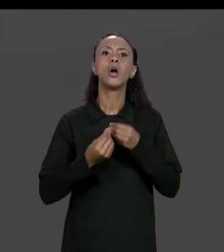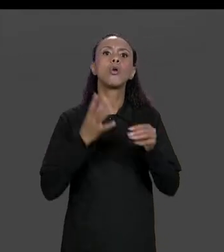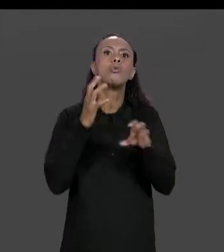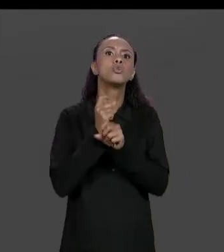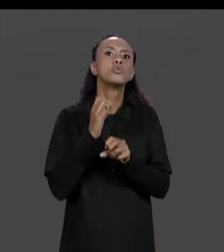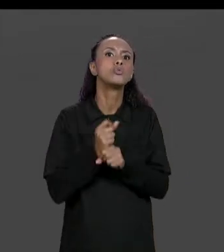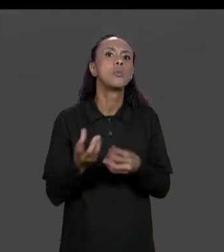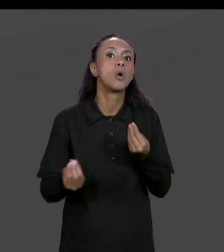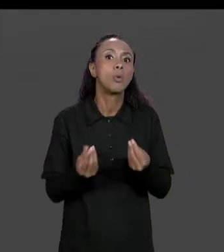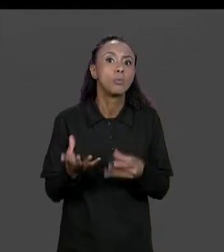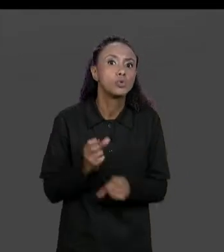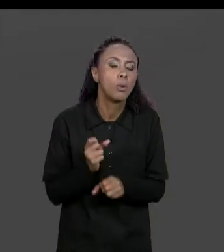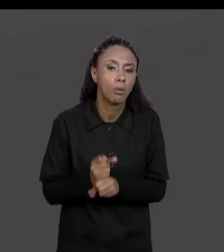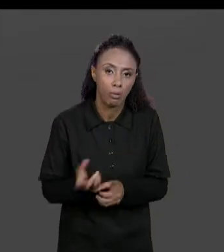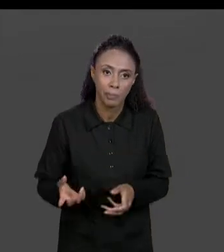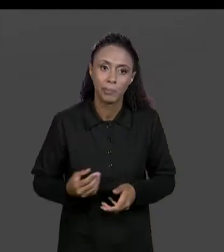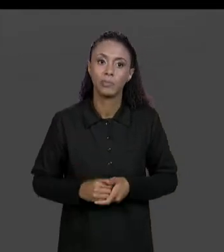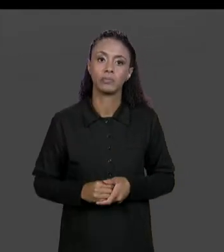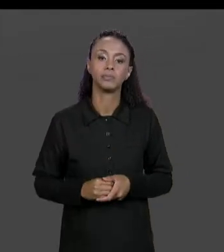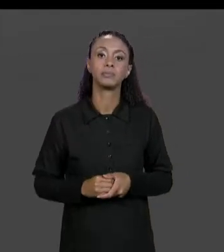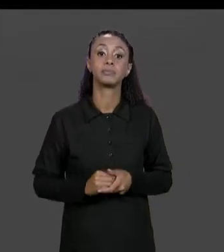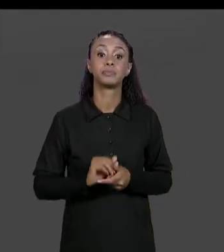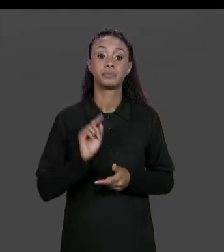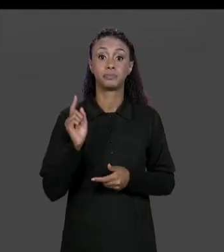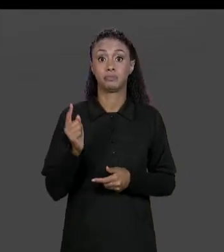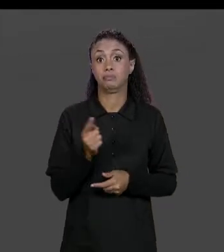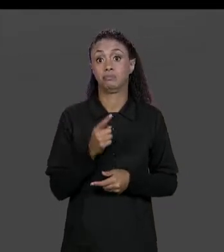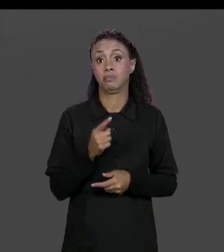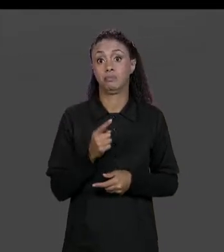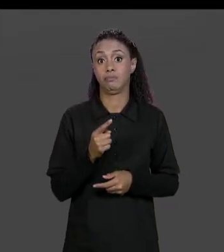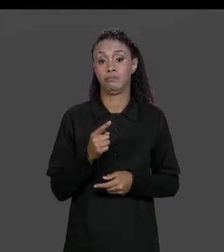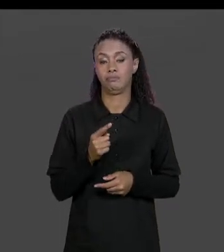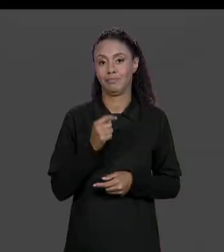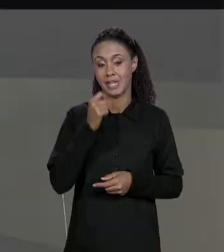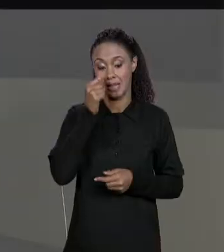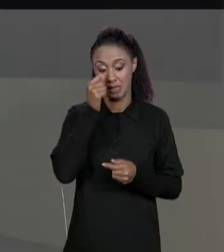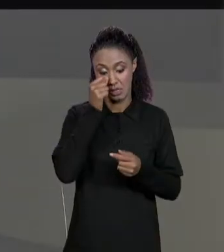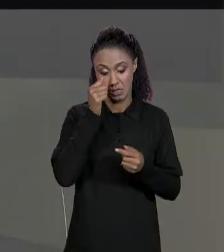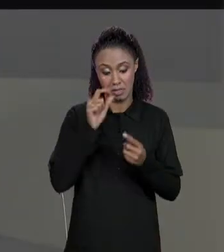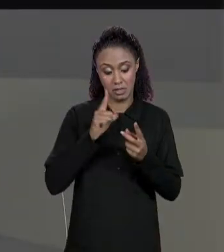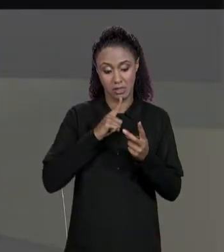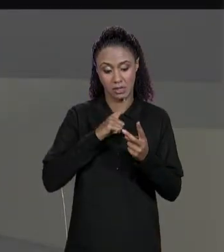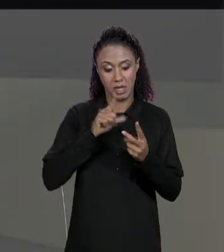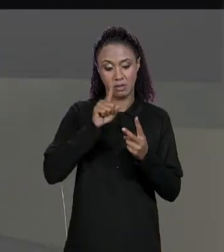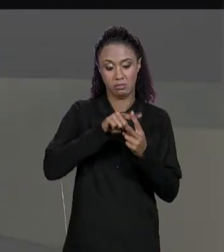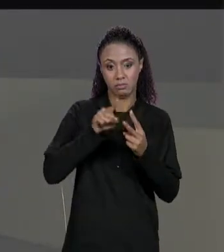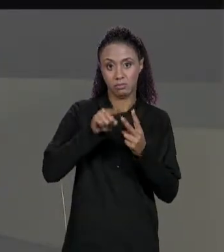VAI INTERAR NAS TRÊS MATRIZES, NAS DUAS DE ENTRADA E NA DE RESULTADO E PARA CADA POSIÇÃO